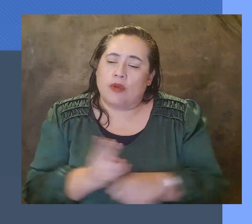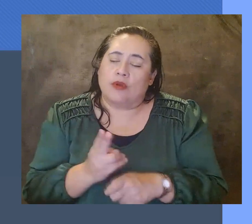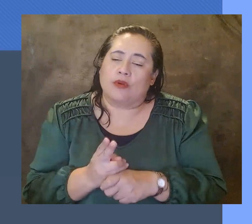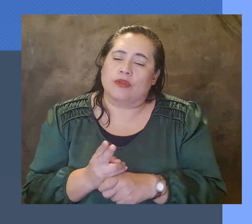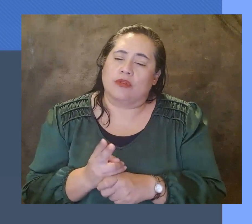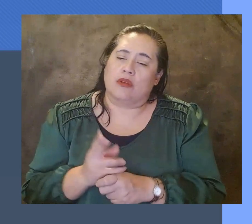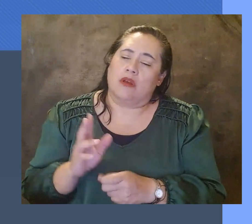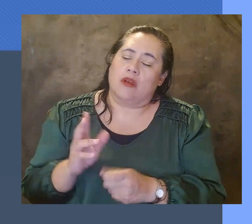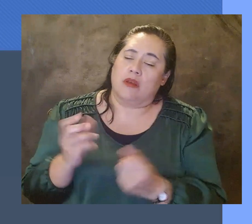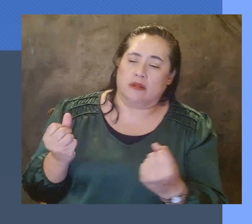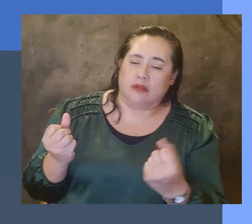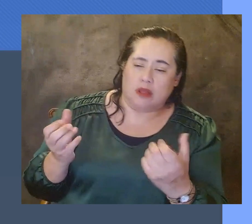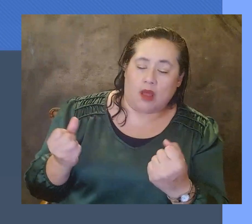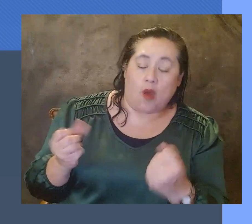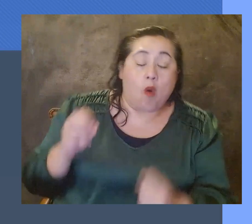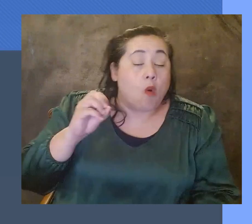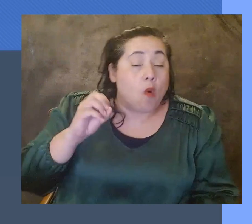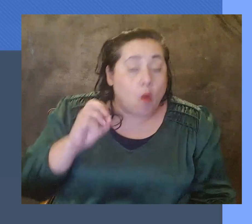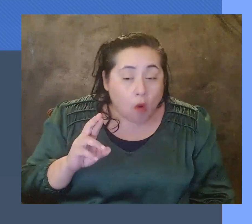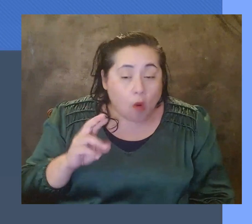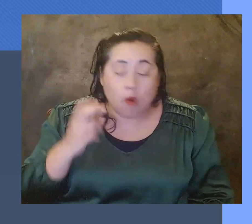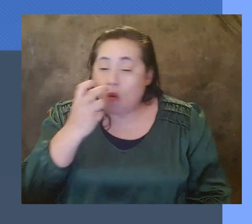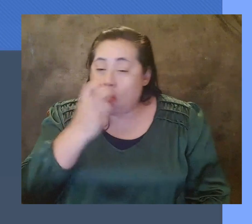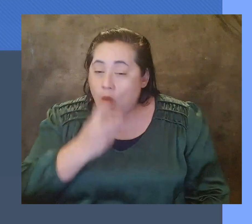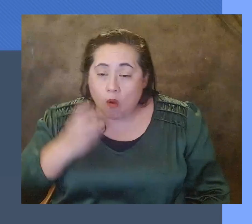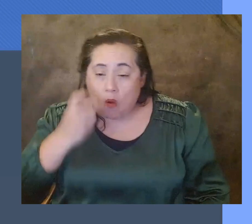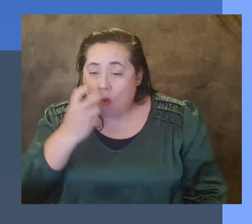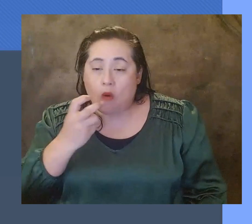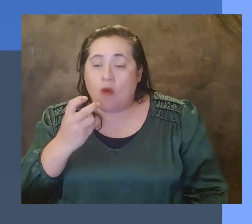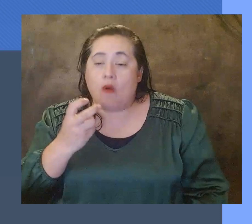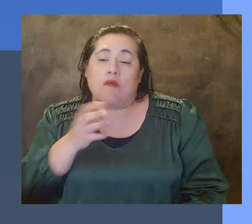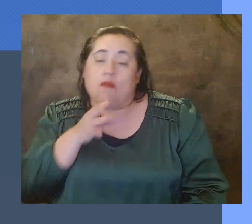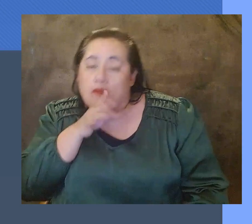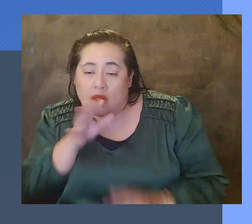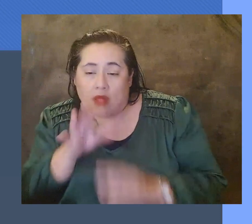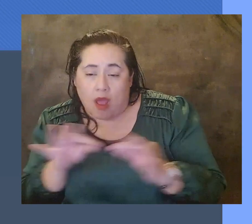Lenguajes de señas o lenguajes orales en Puerto Rico.